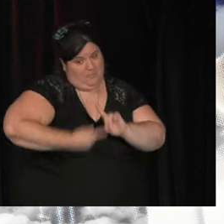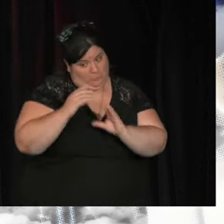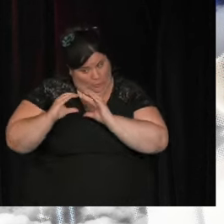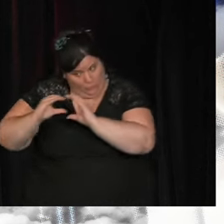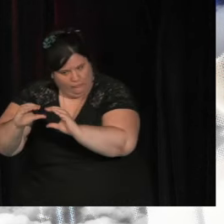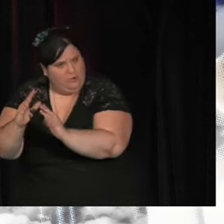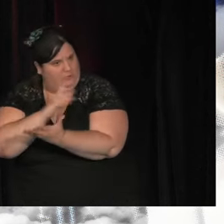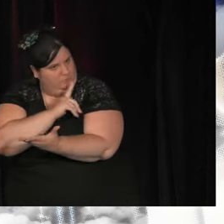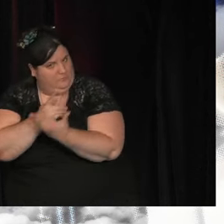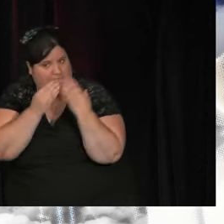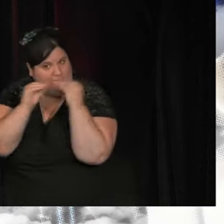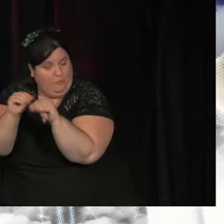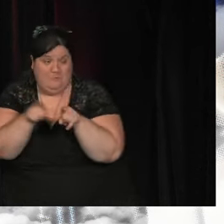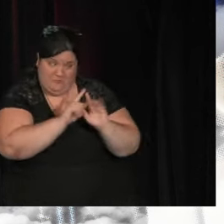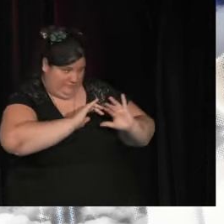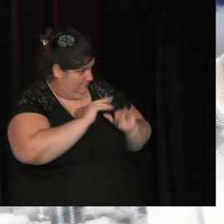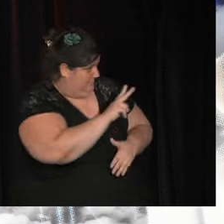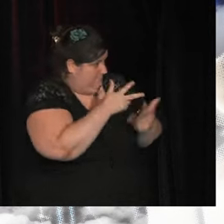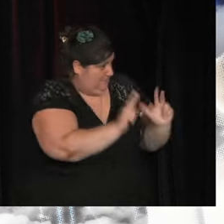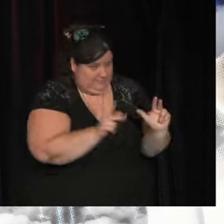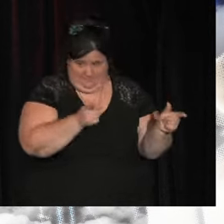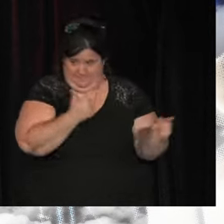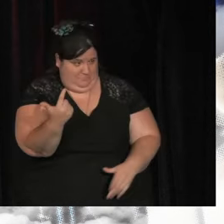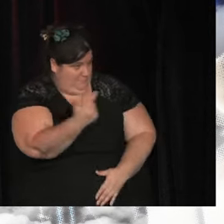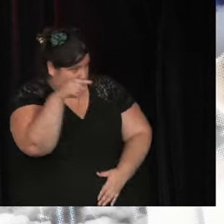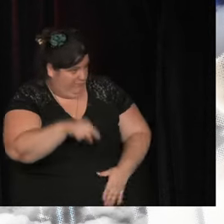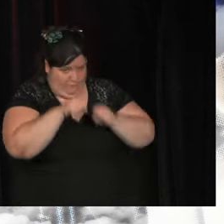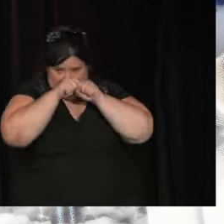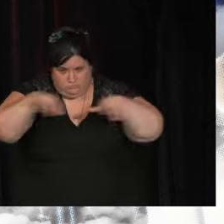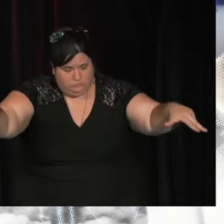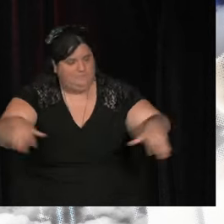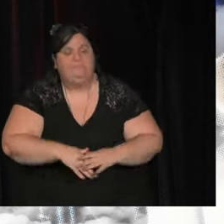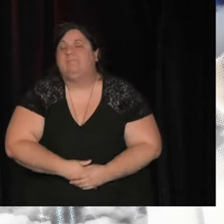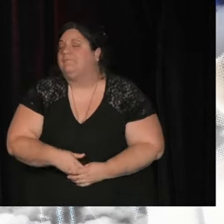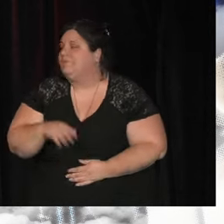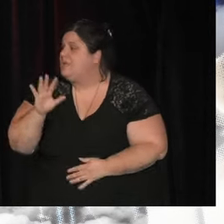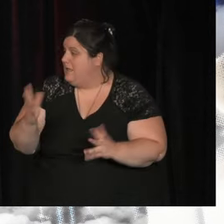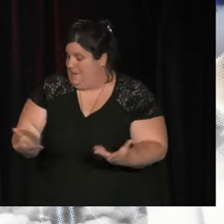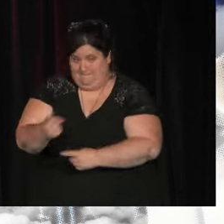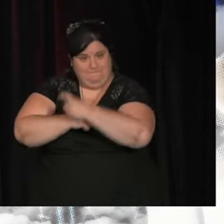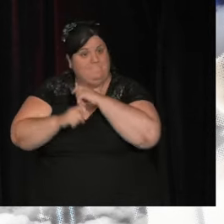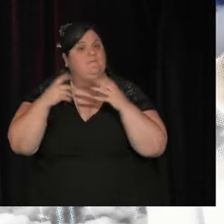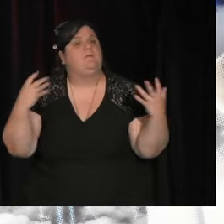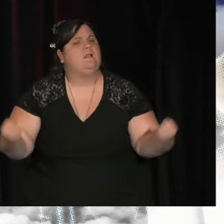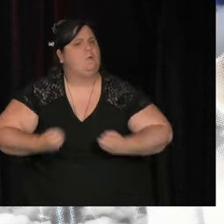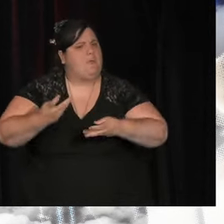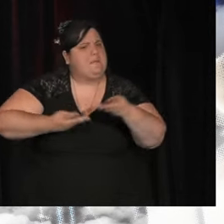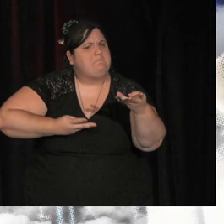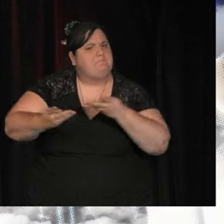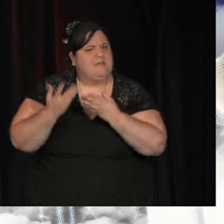et sur PC quand tu fais un jeu à gros budget. On va revenir maintenant un petit peu sur la campagne marketing qui a été faite autour d'Overwatch parce qu'au-delà du design,